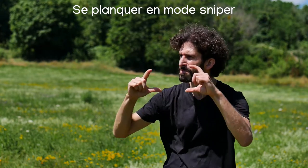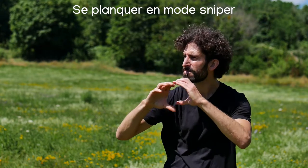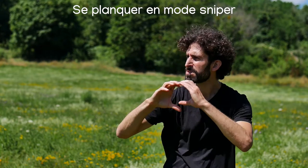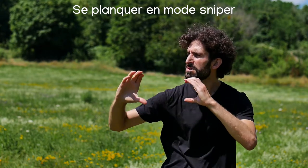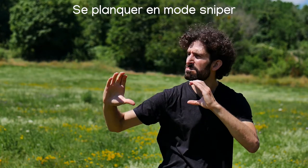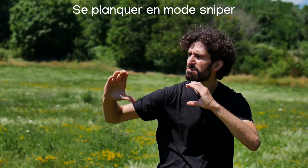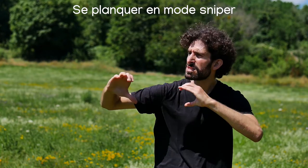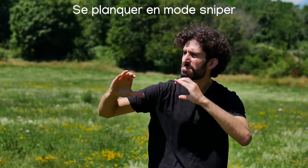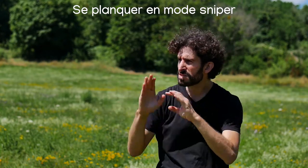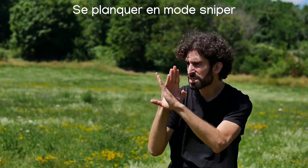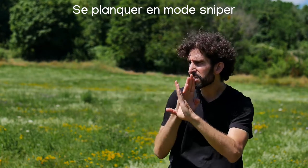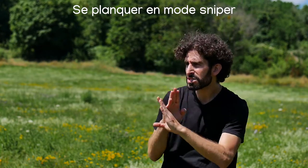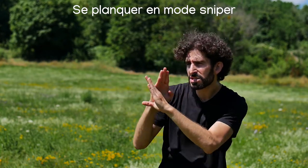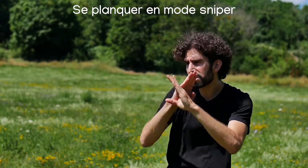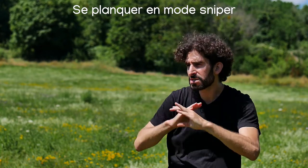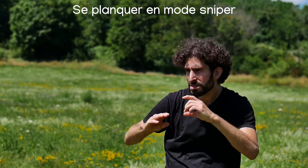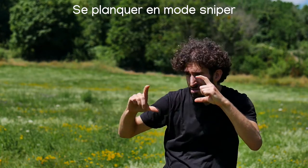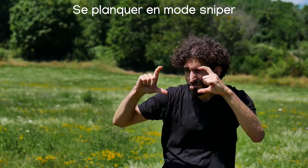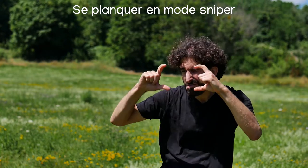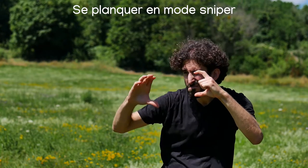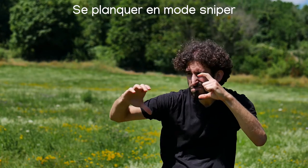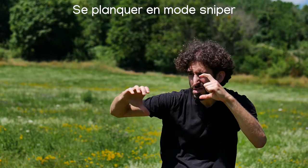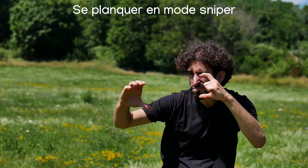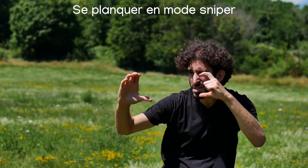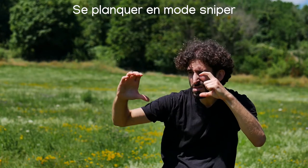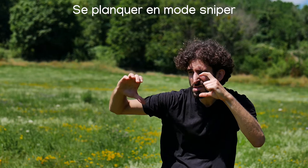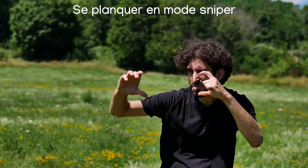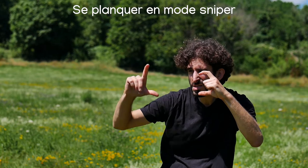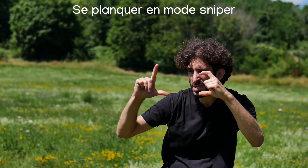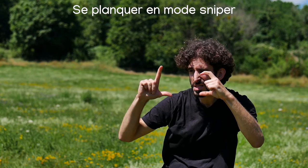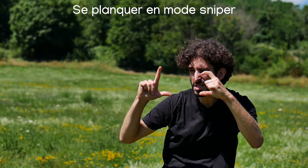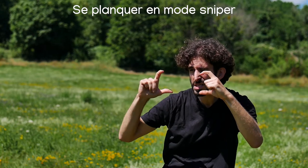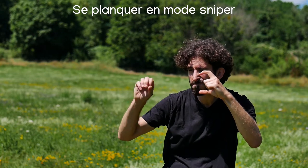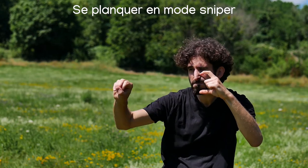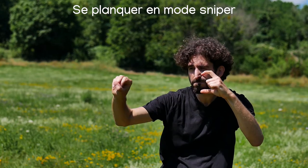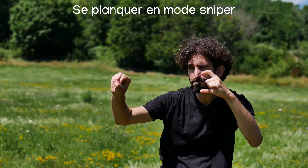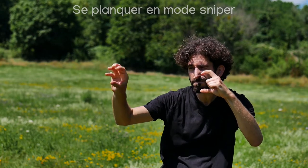* Gros objectif * * Se cache * * Règle l'objectif * * Clic !*